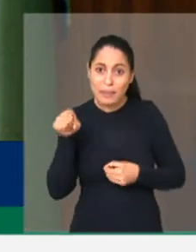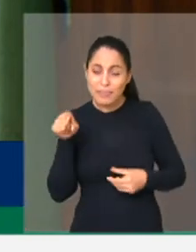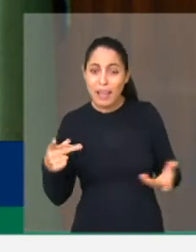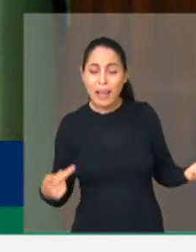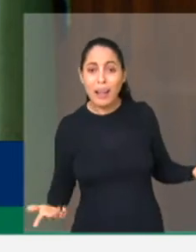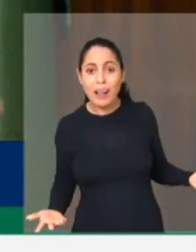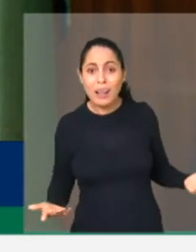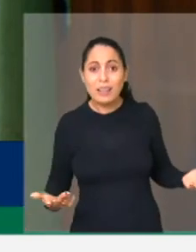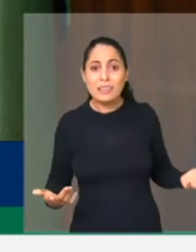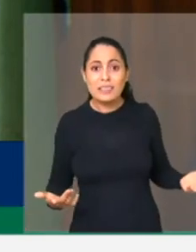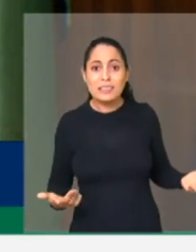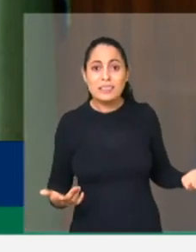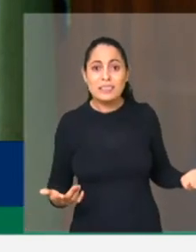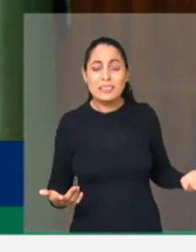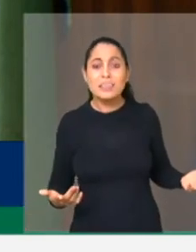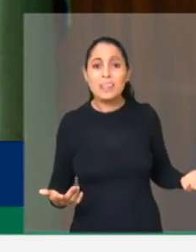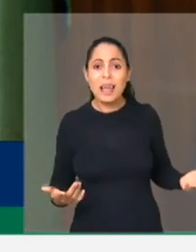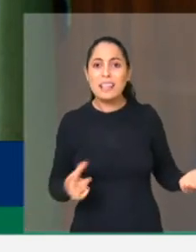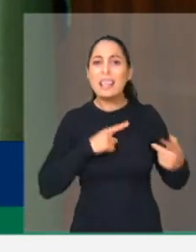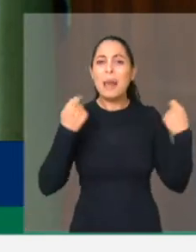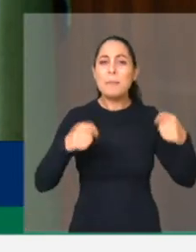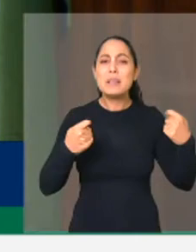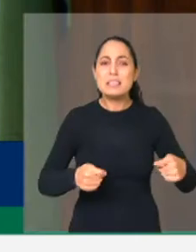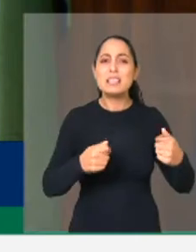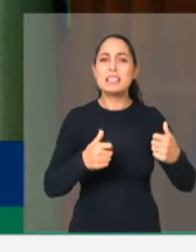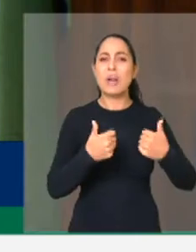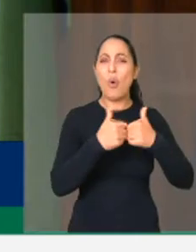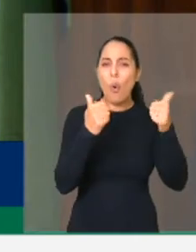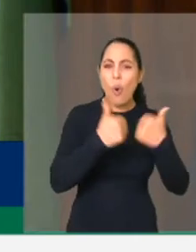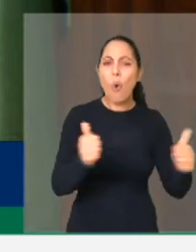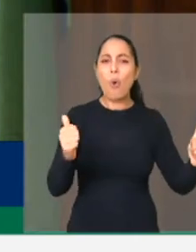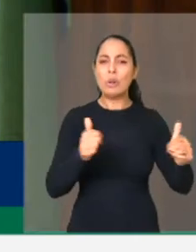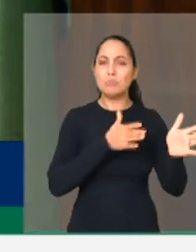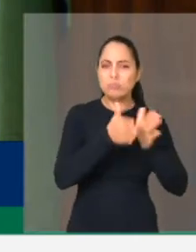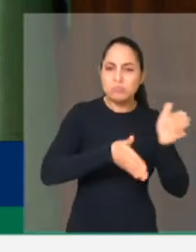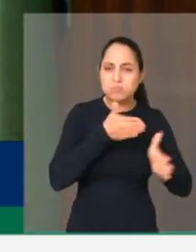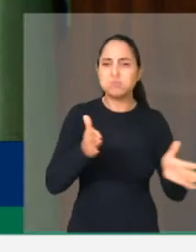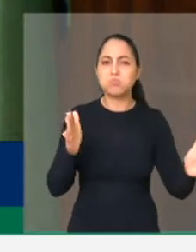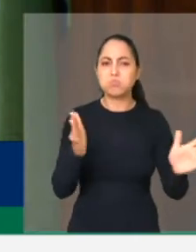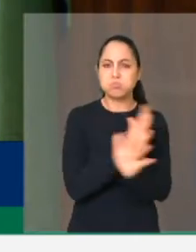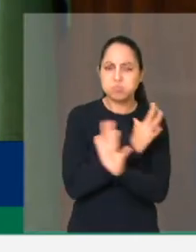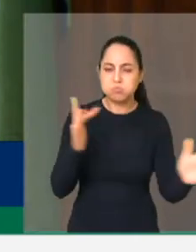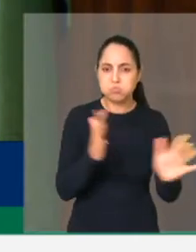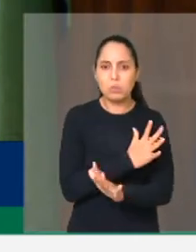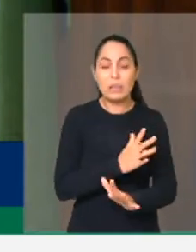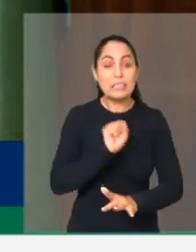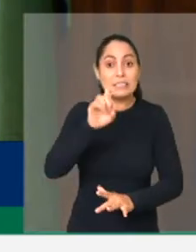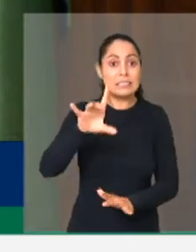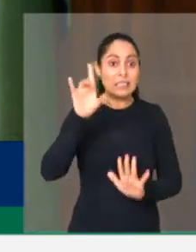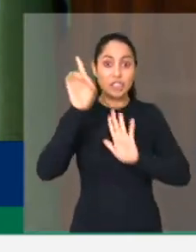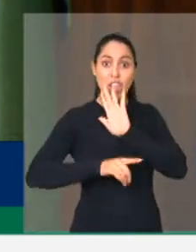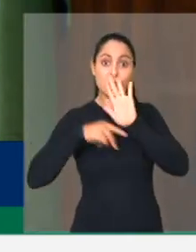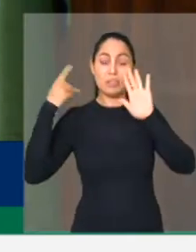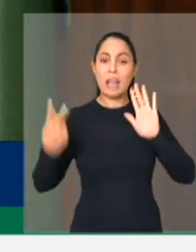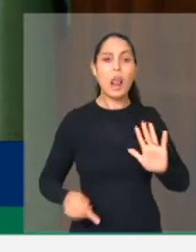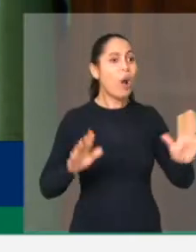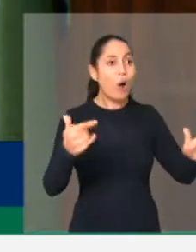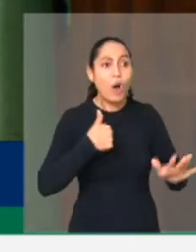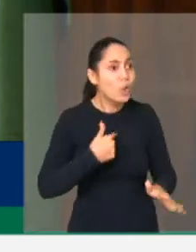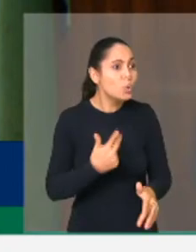DOMÀSTICAS. ESSA CASA PRECISA PRIORIZAR AS TRABALHADORAS PARA TEREM ACESSO É VACINA. E ESSA CASA TAMBÉM PRECISA GARANTIR AUXÍLIO-EMERGENCIAL